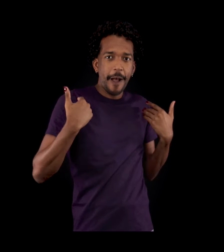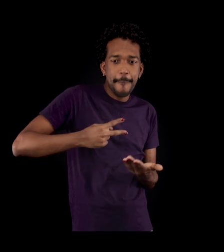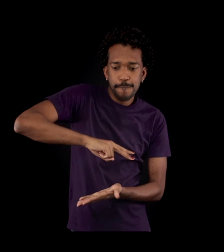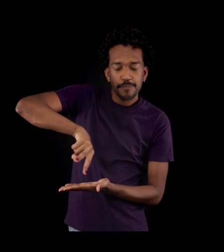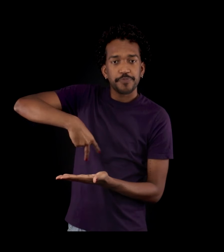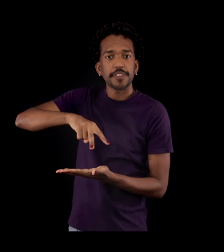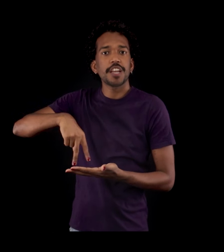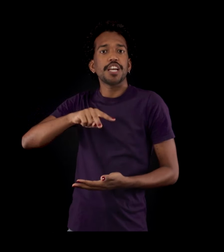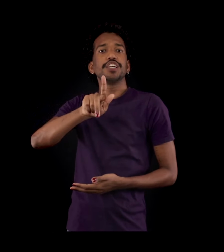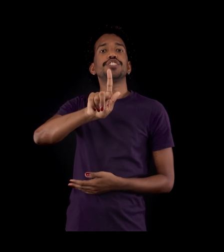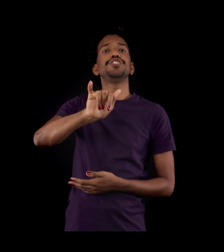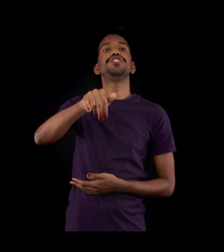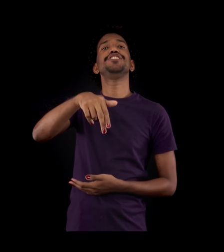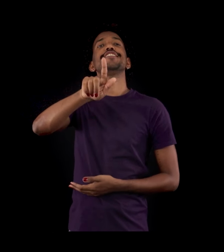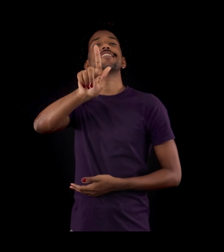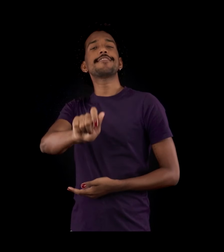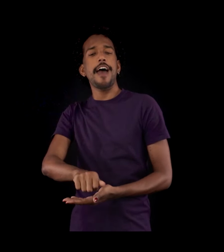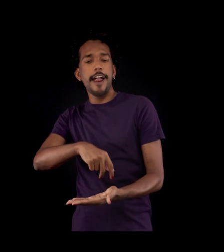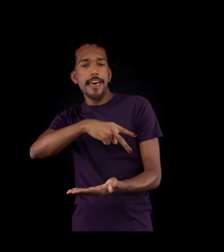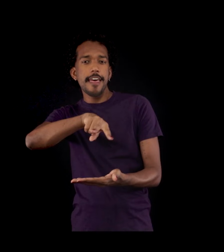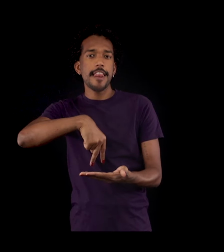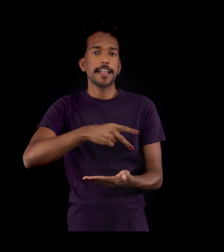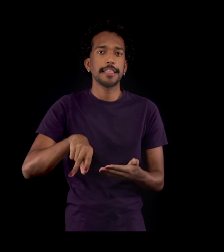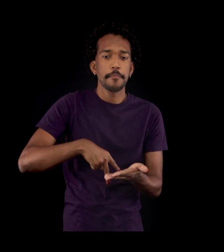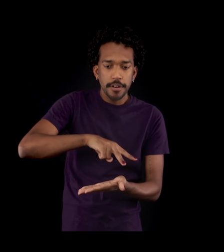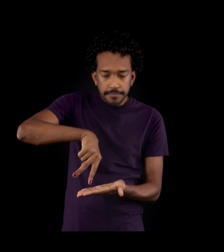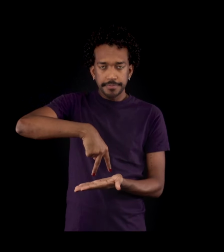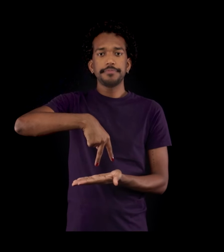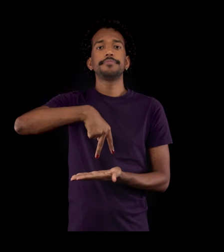Vou gingando, volta para o eixo e vamos.